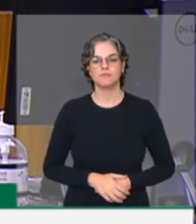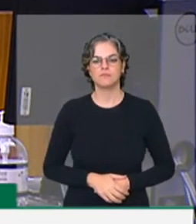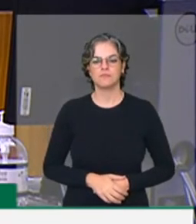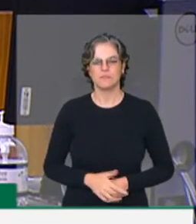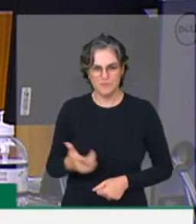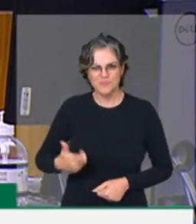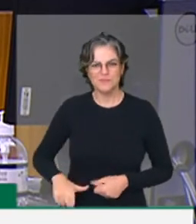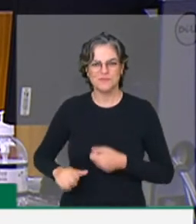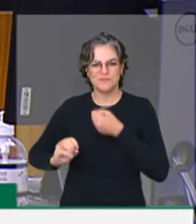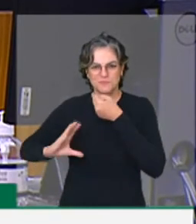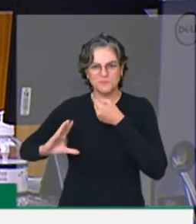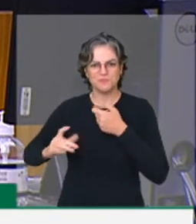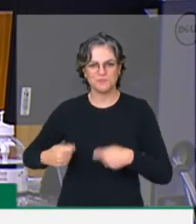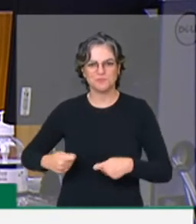CONCLUIR, DEPUTADA. ABRA O